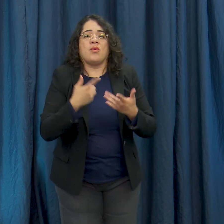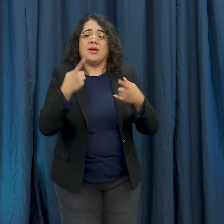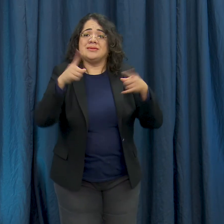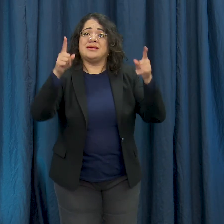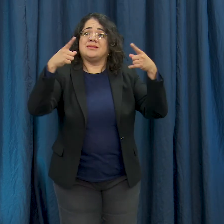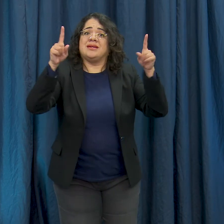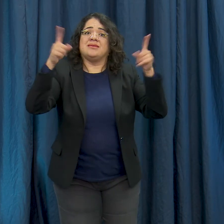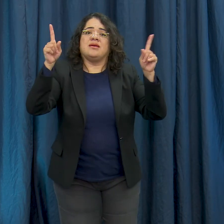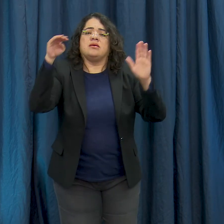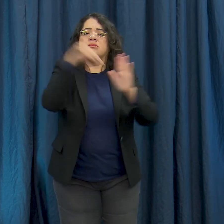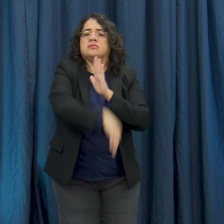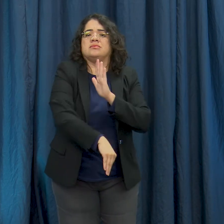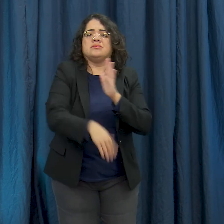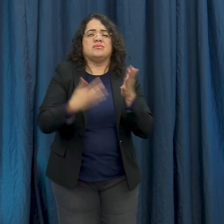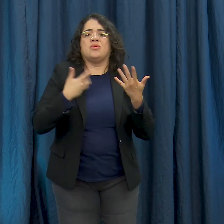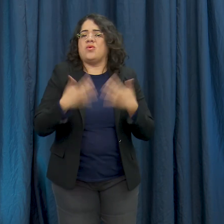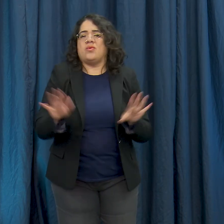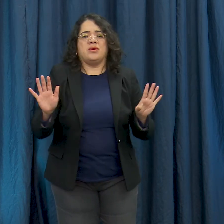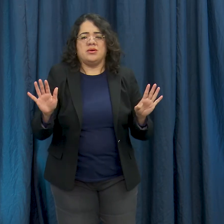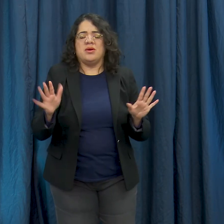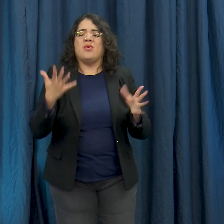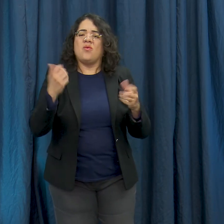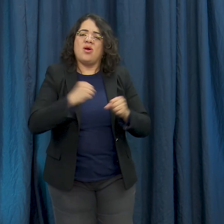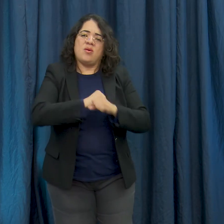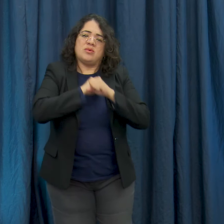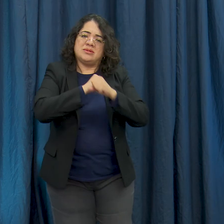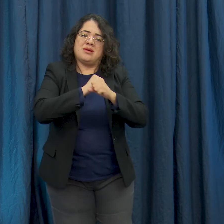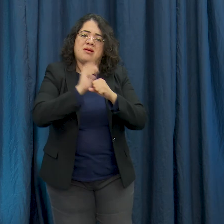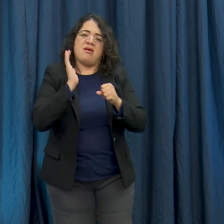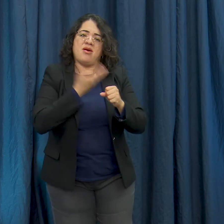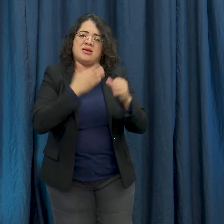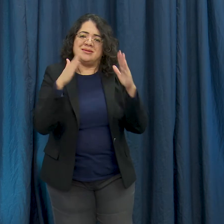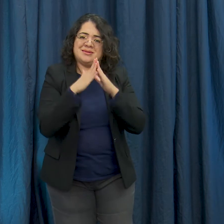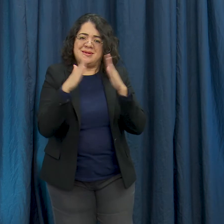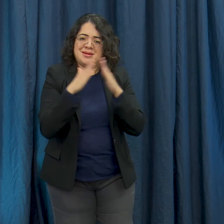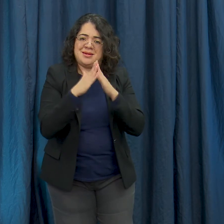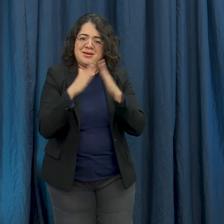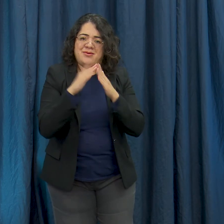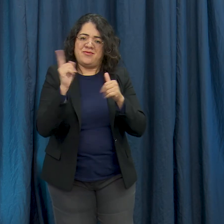nuestros hospitals y de poder post ahead nuestra ciudad que habla con mucho sobre